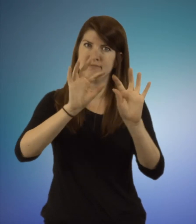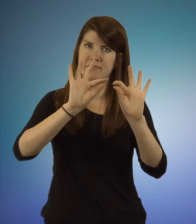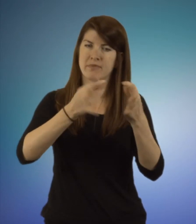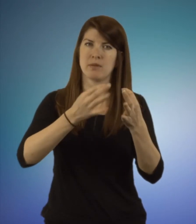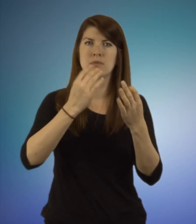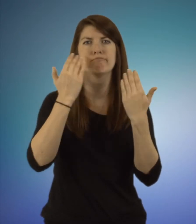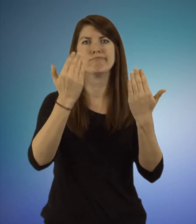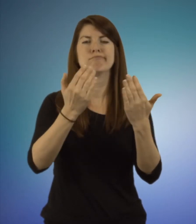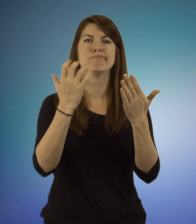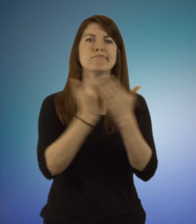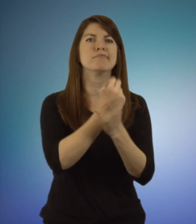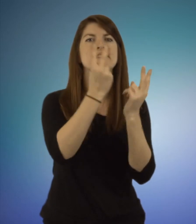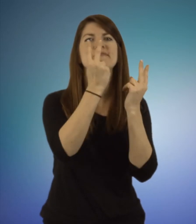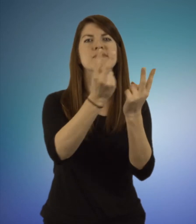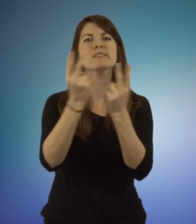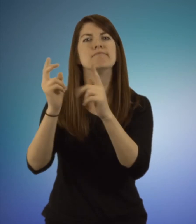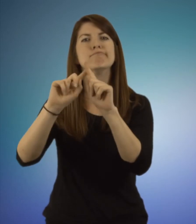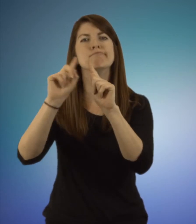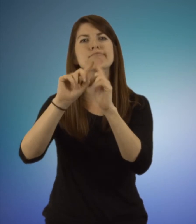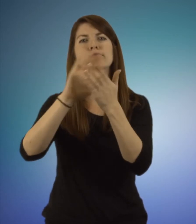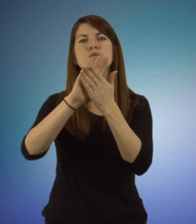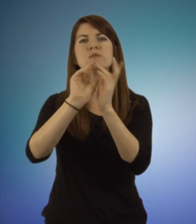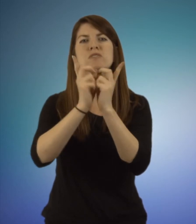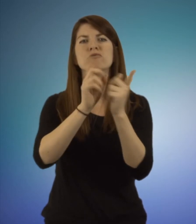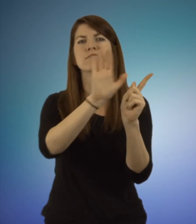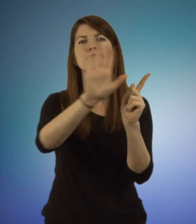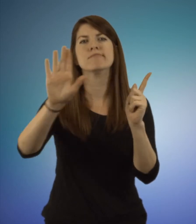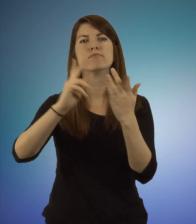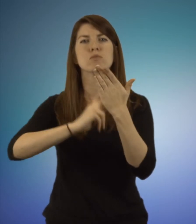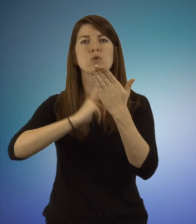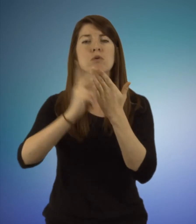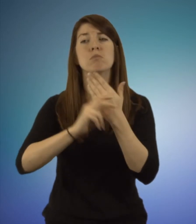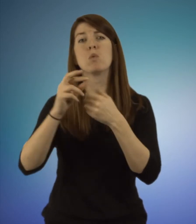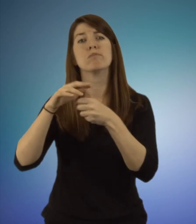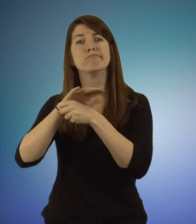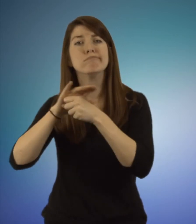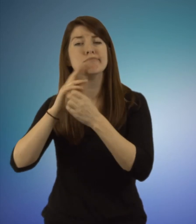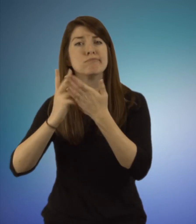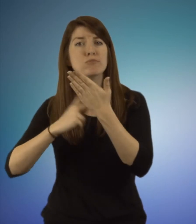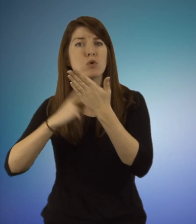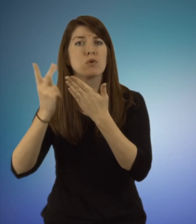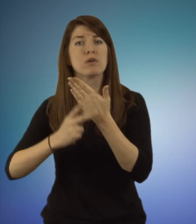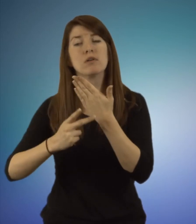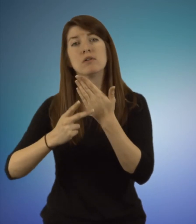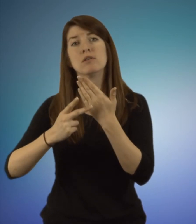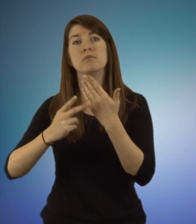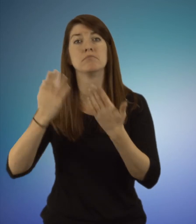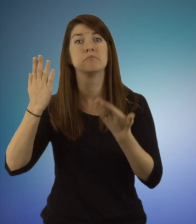del distrito escolar o los programas locales o las posibilidades de colocación, de su interés,